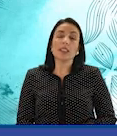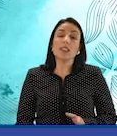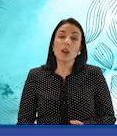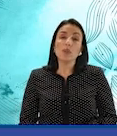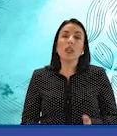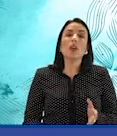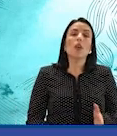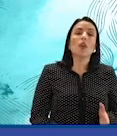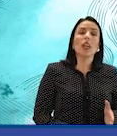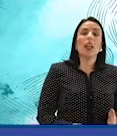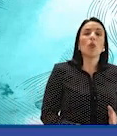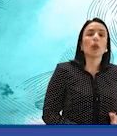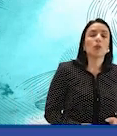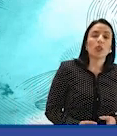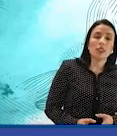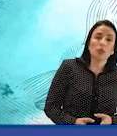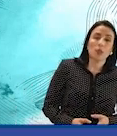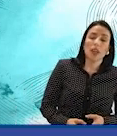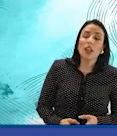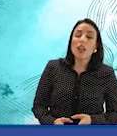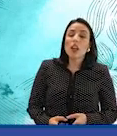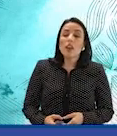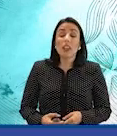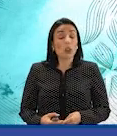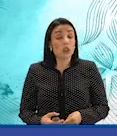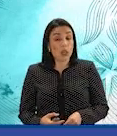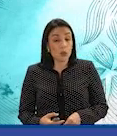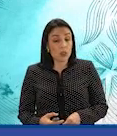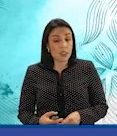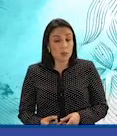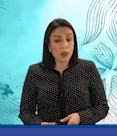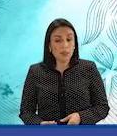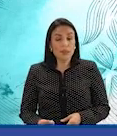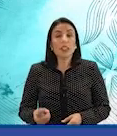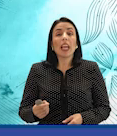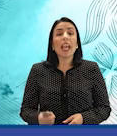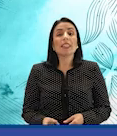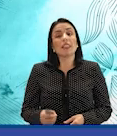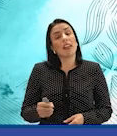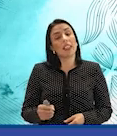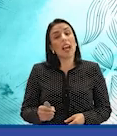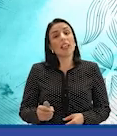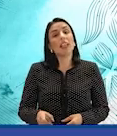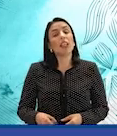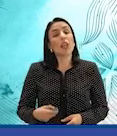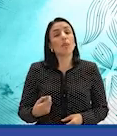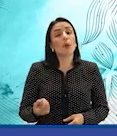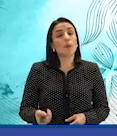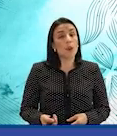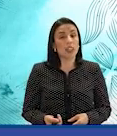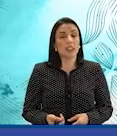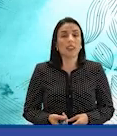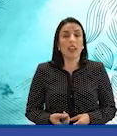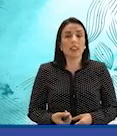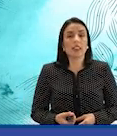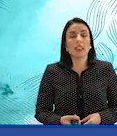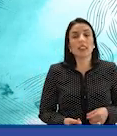siempre con el acuerdo municipal. Del Concejo Municipal. es el Alcalde quien propone